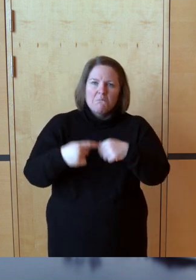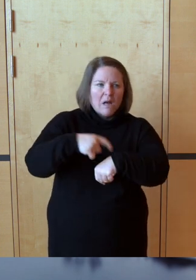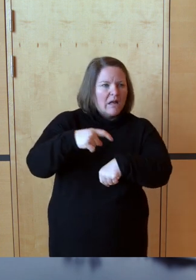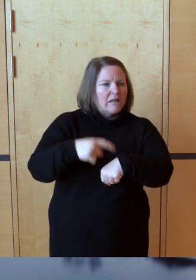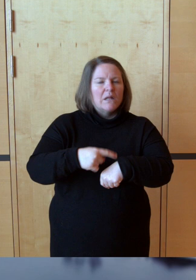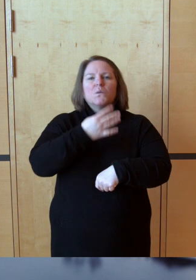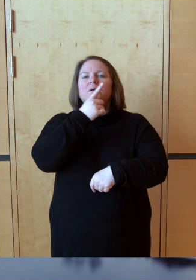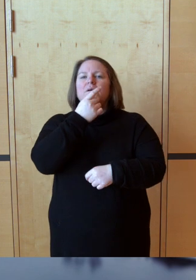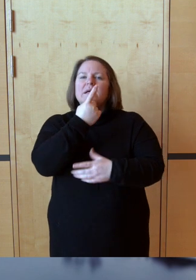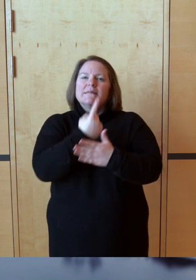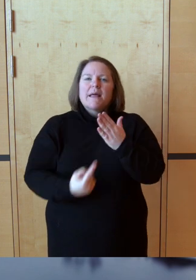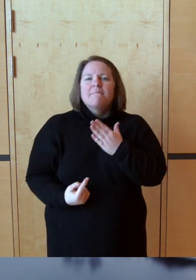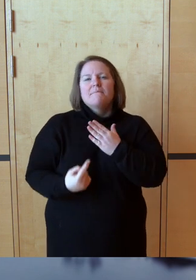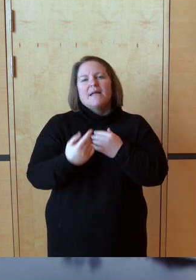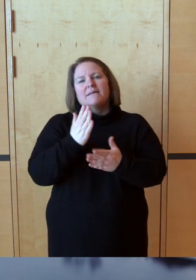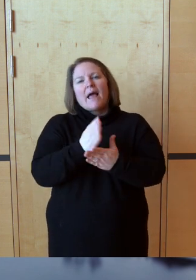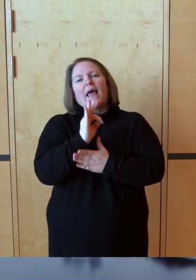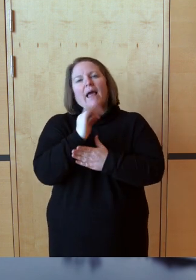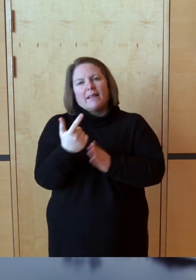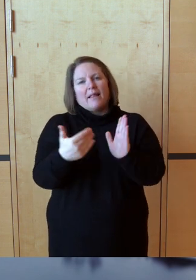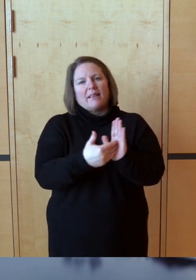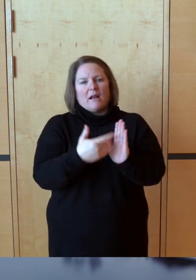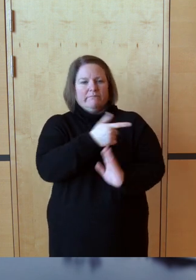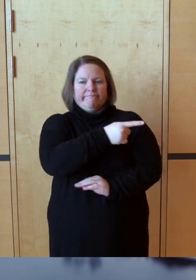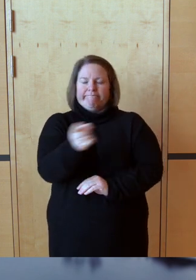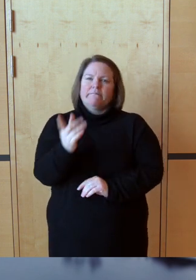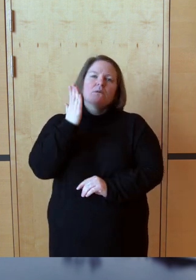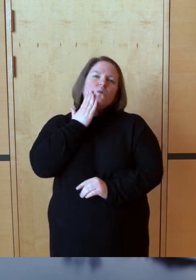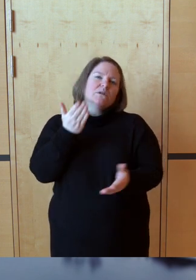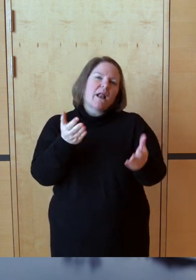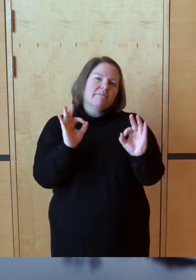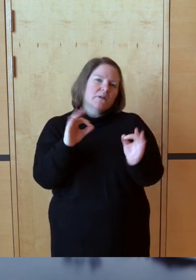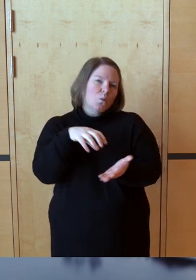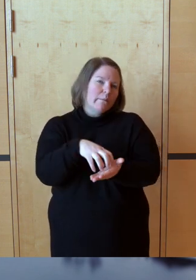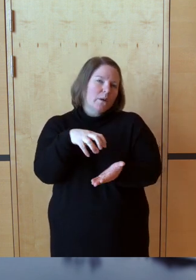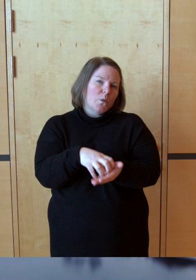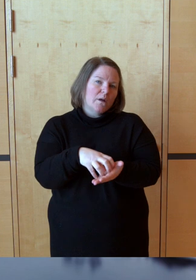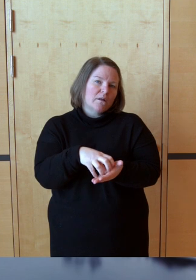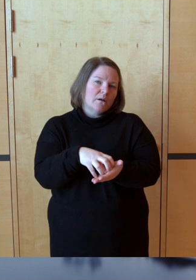Och det måste vi lyssna på räddningstjänsten i en organisation som fått bäst